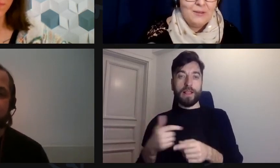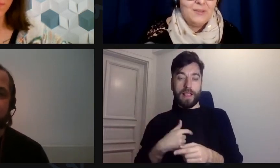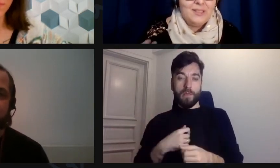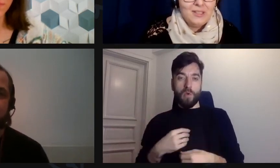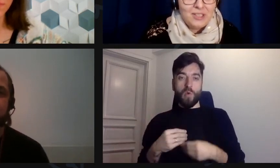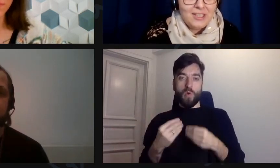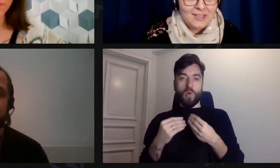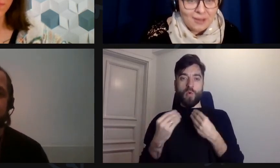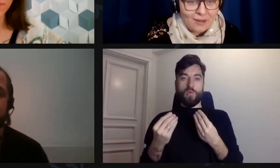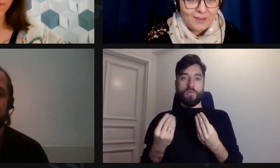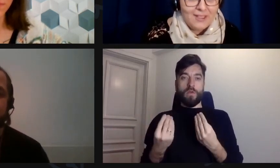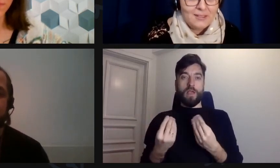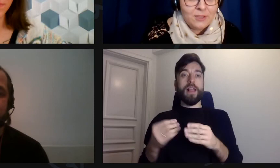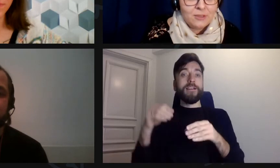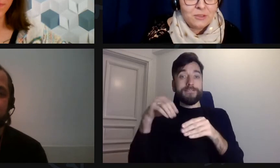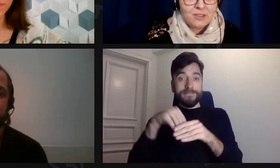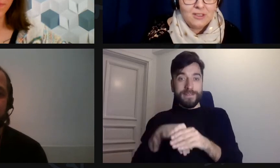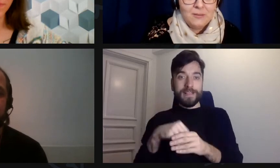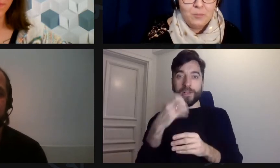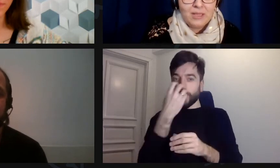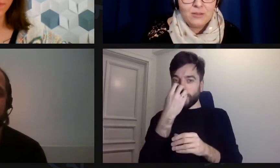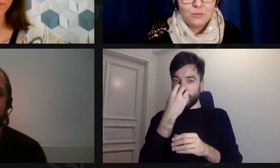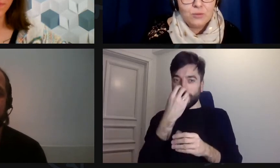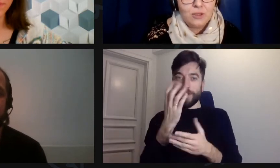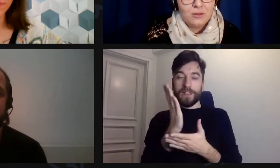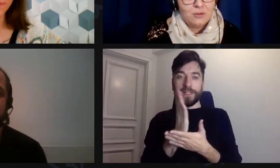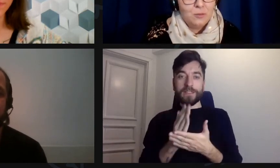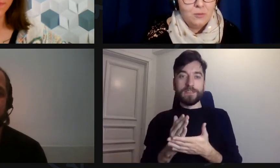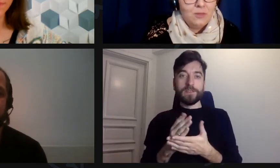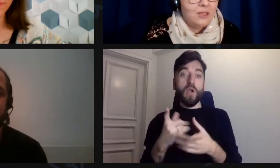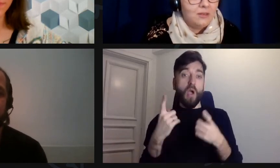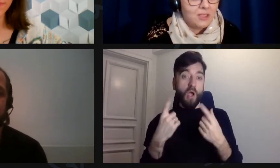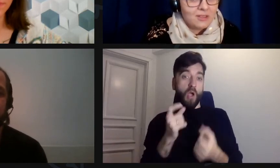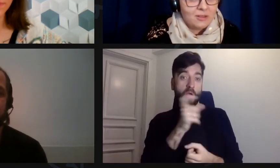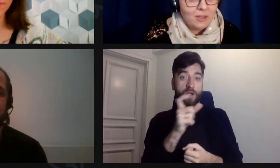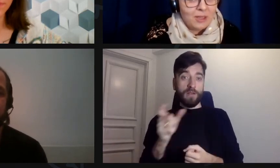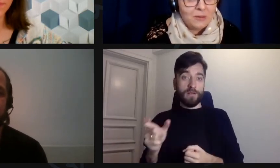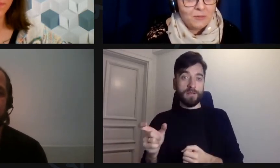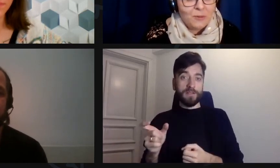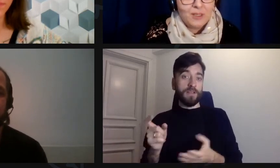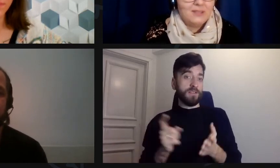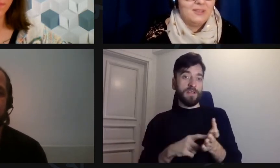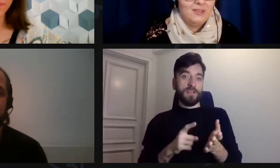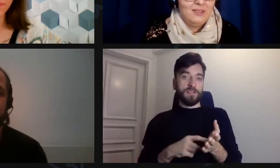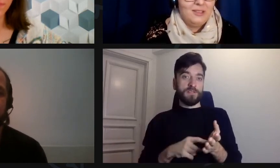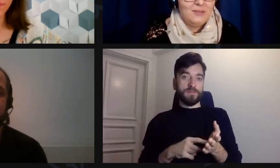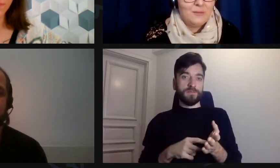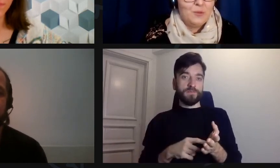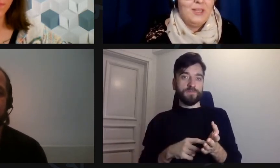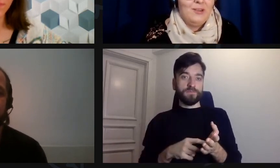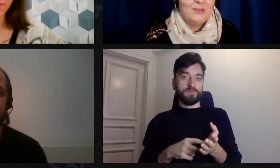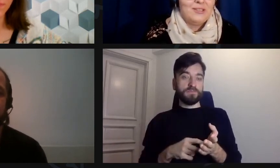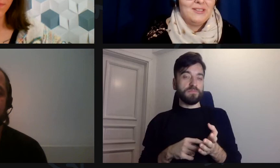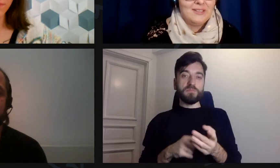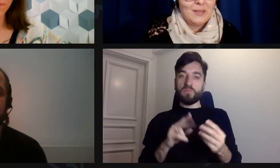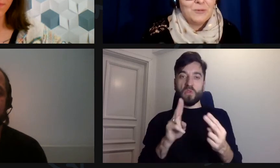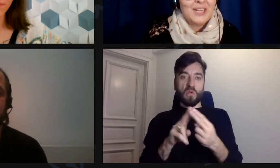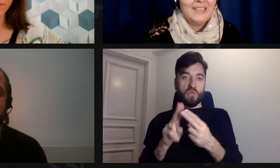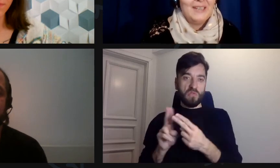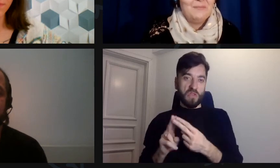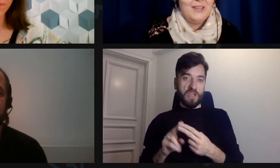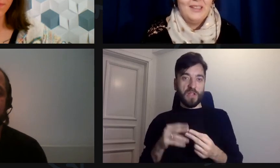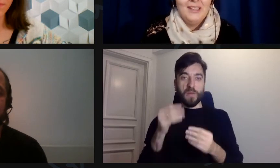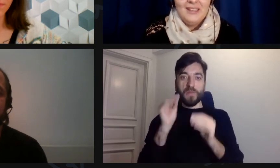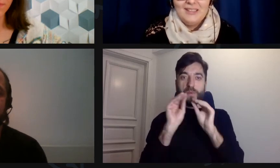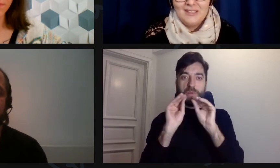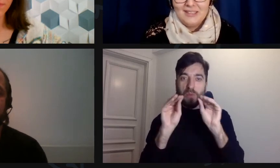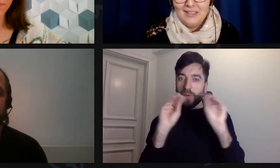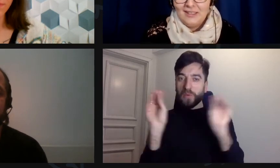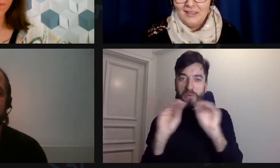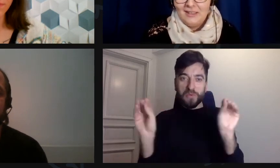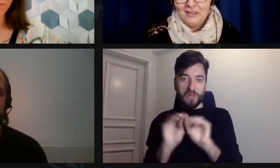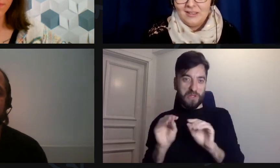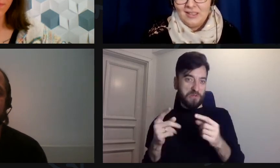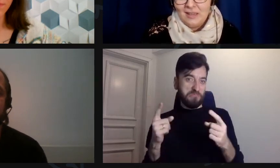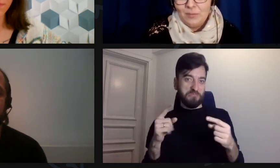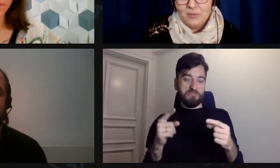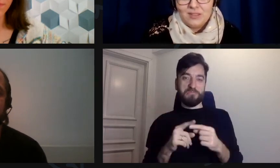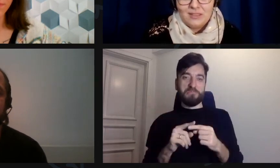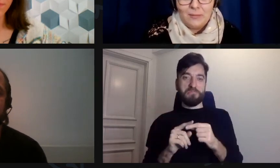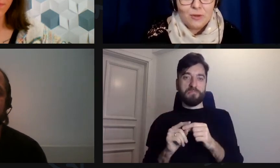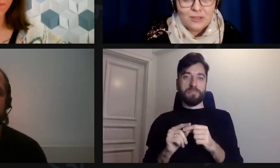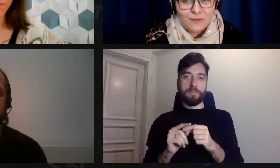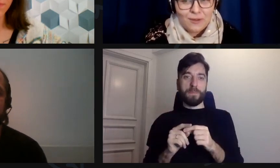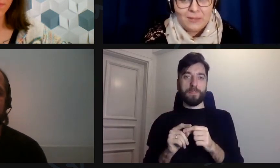W środowisku cyrkowym jest mnóstwo osób, które nie maja nic wspólnego z nauczaniem, samorozwojem.